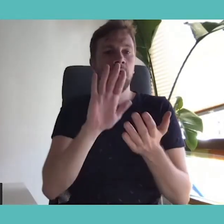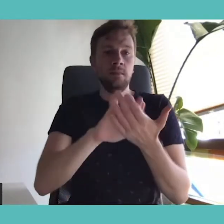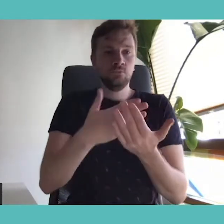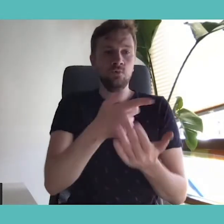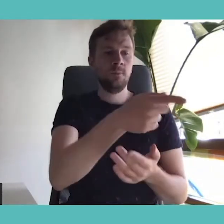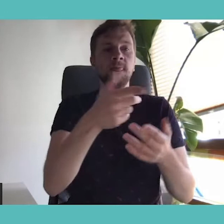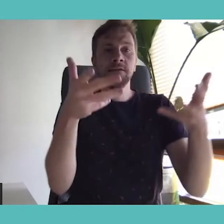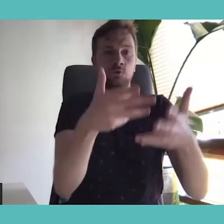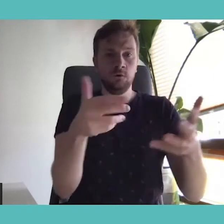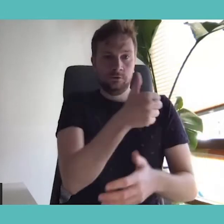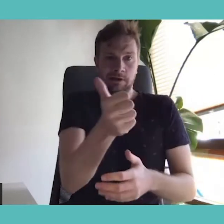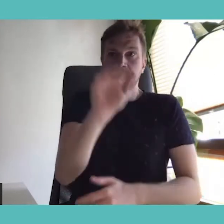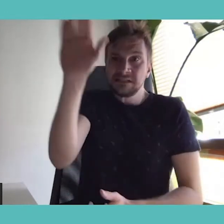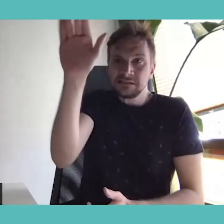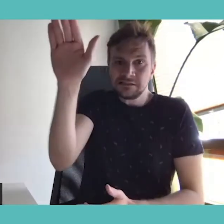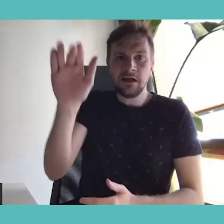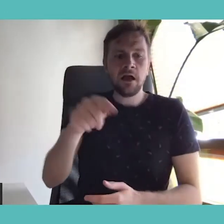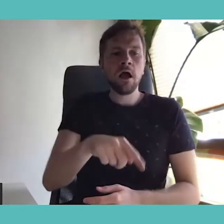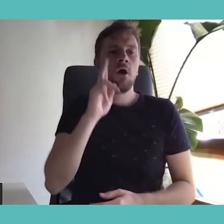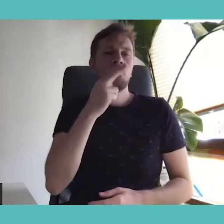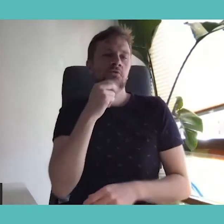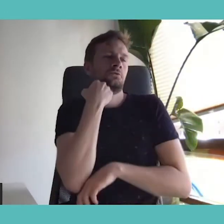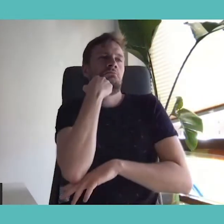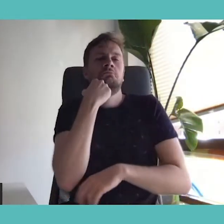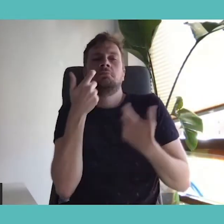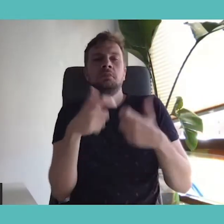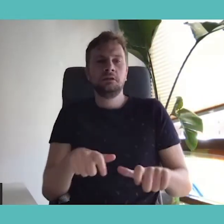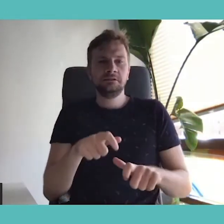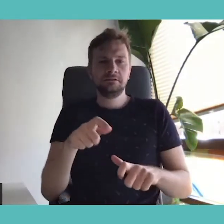Przykładowo stowarzyszenie z własnej inicjatywy zgłasza problem, a w tej samej kwesti Głusi nie są aktywni...